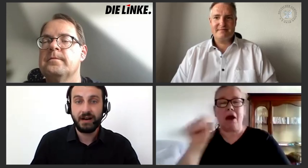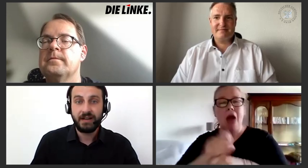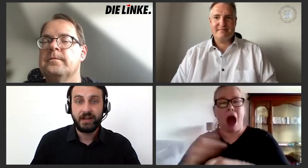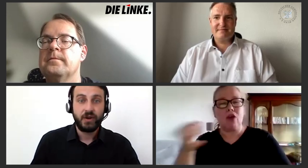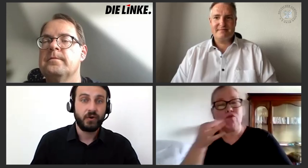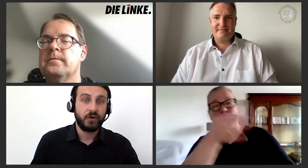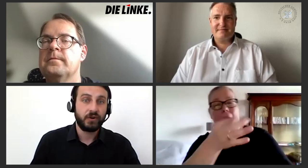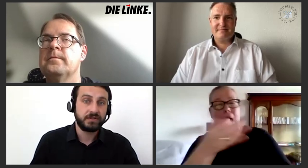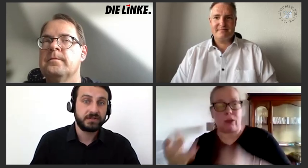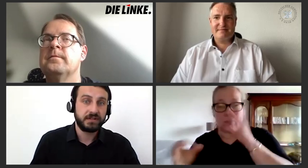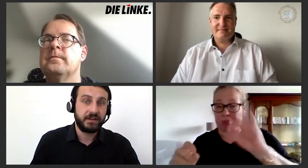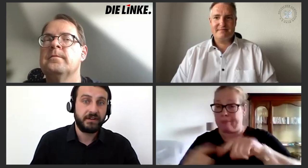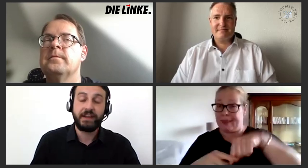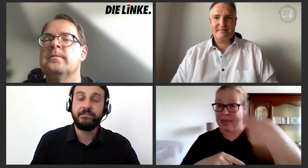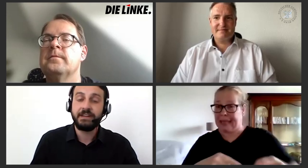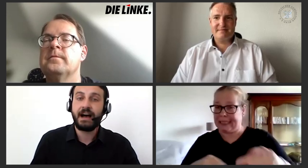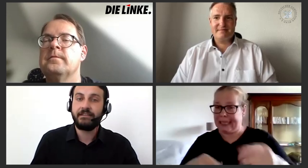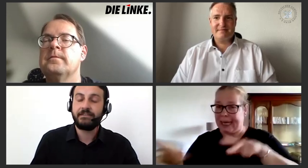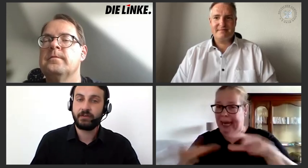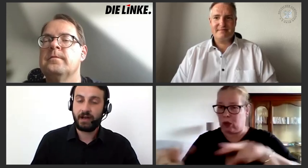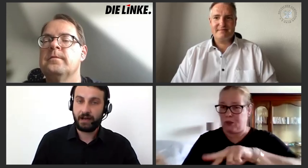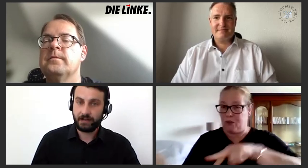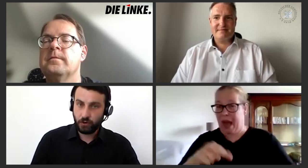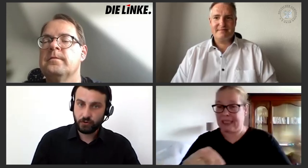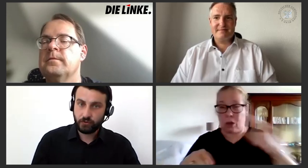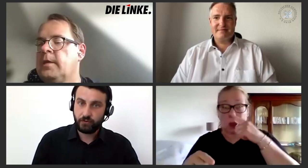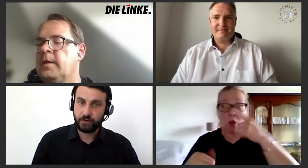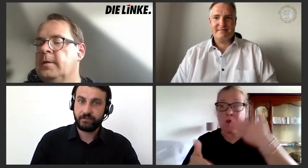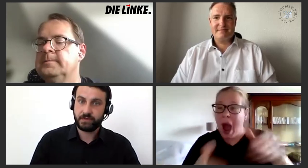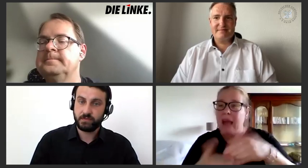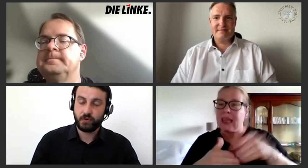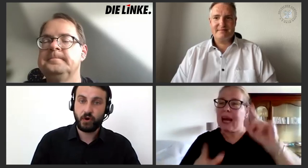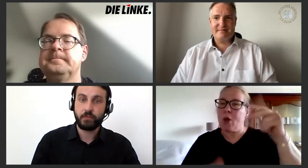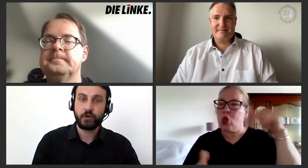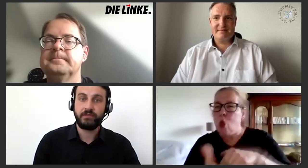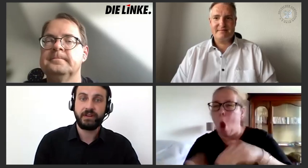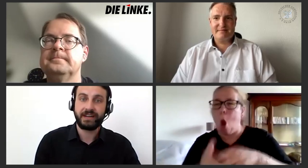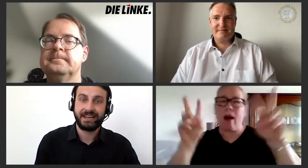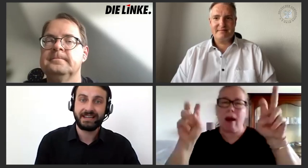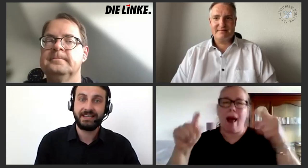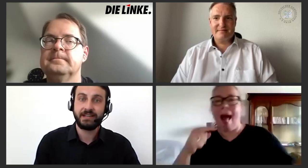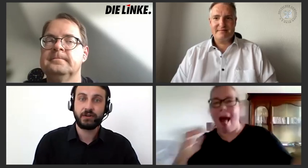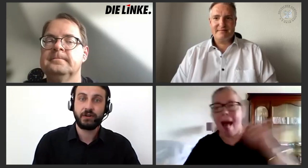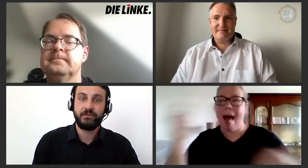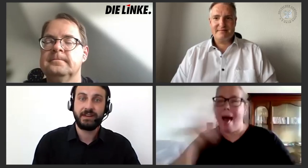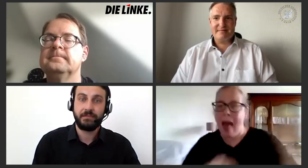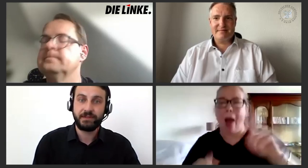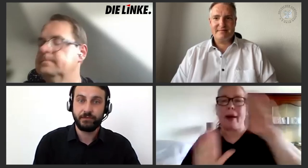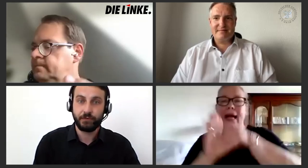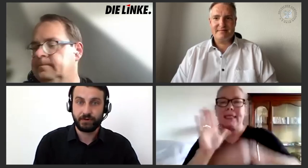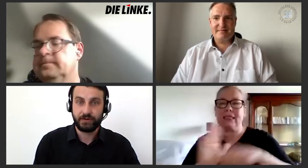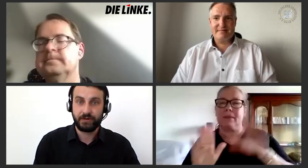komplett unklar und wenn wir einfach ad hoc sofort Information bekommen, können wir reagieren, können